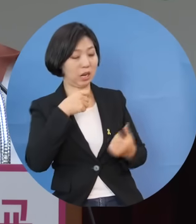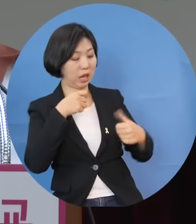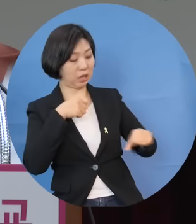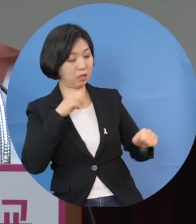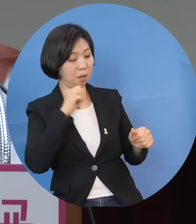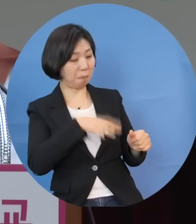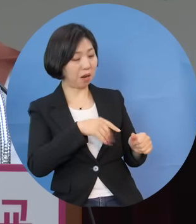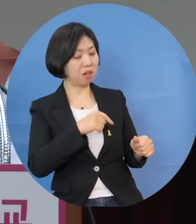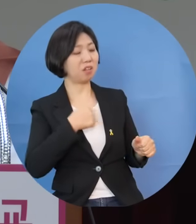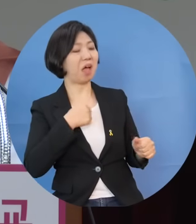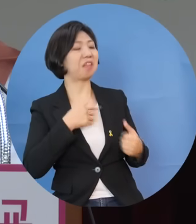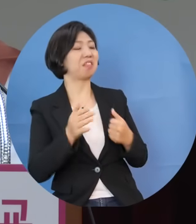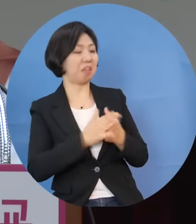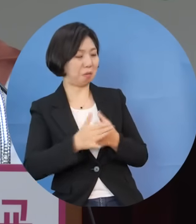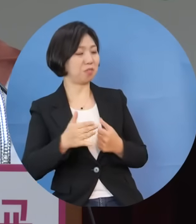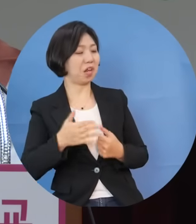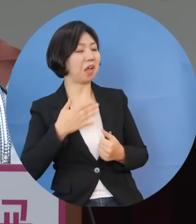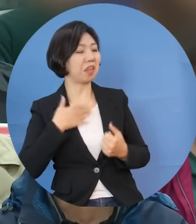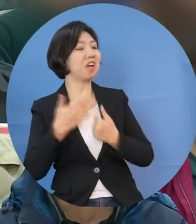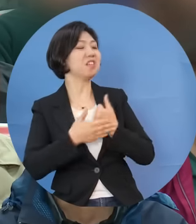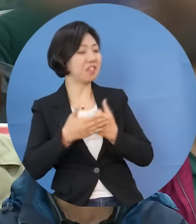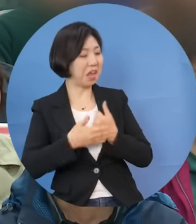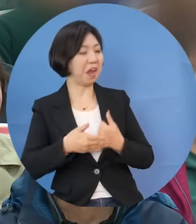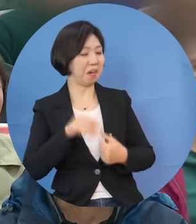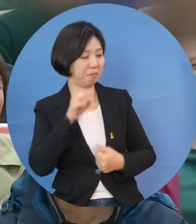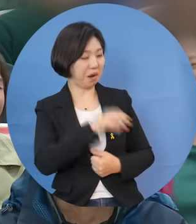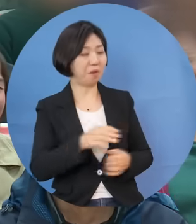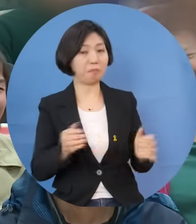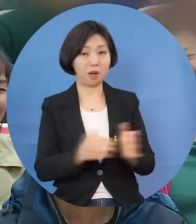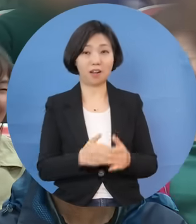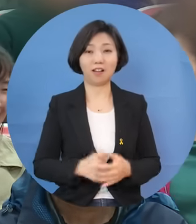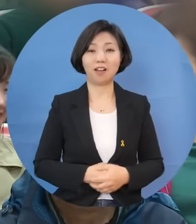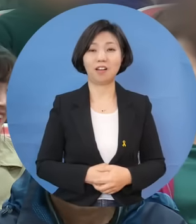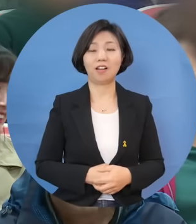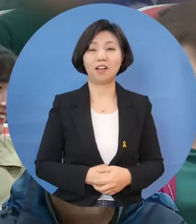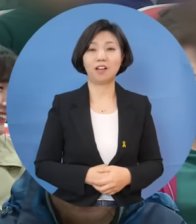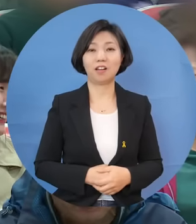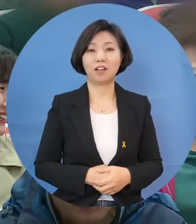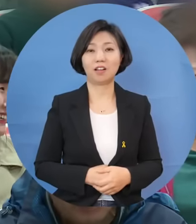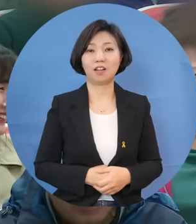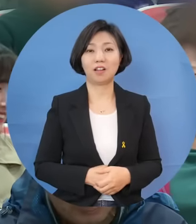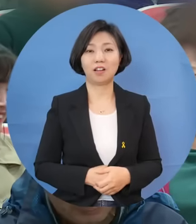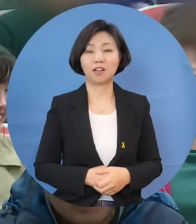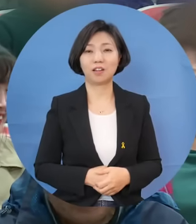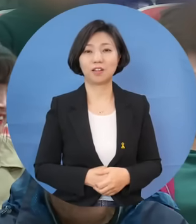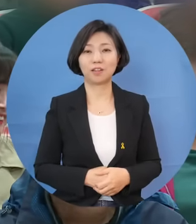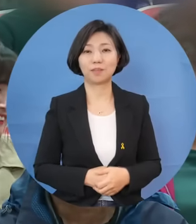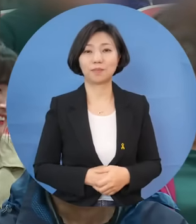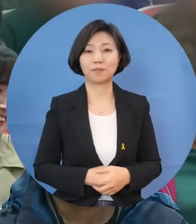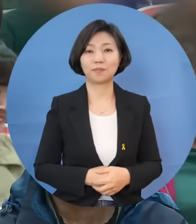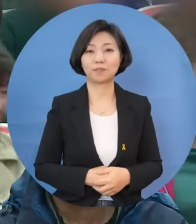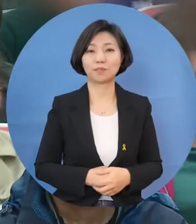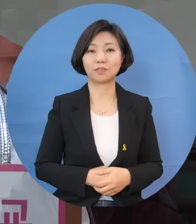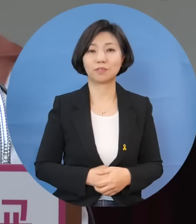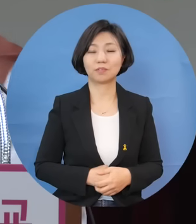"그거 다 네 애비 덕택인 줄 알아라" (청중 웃음)